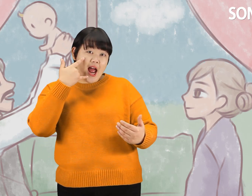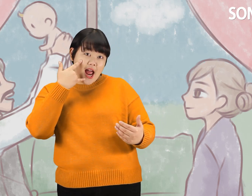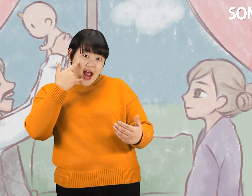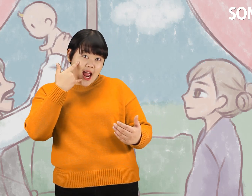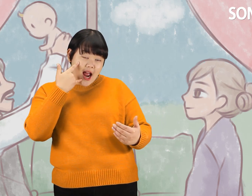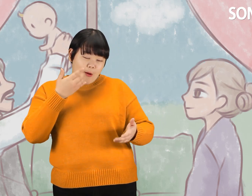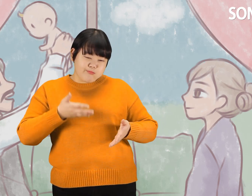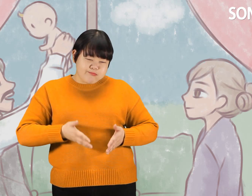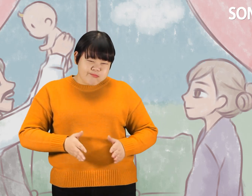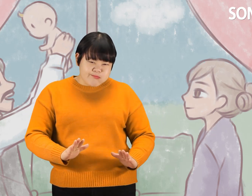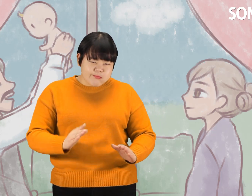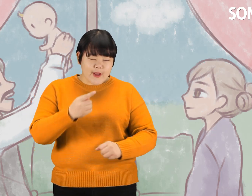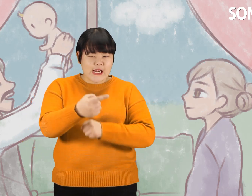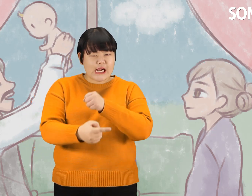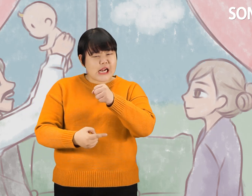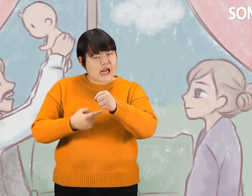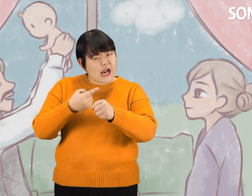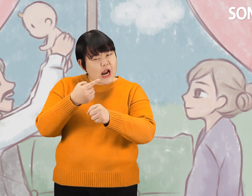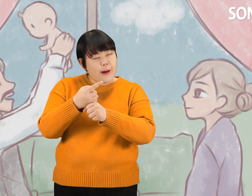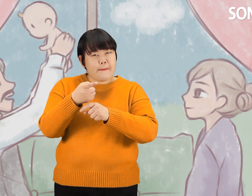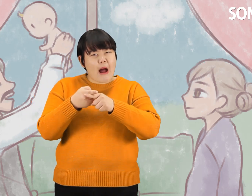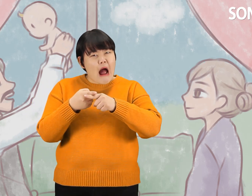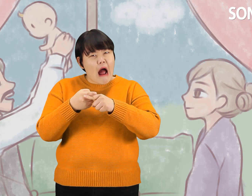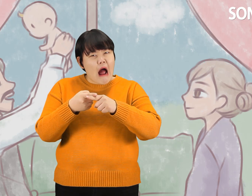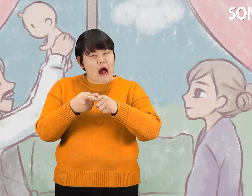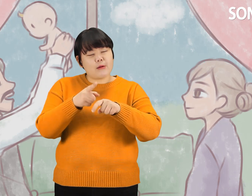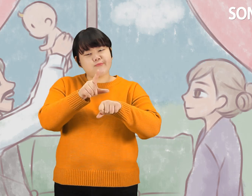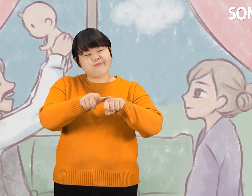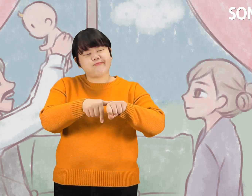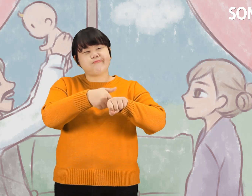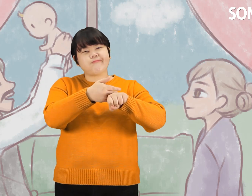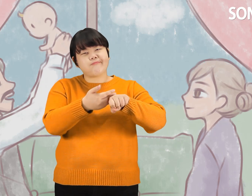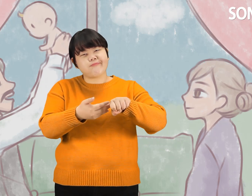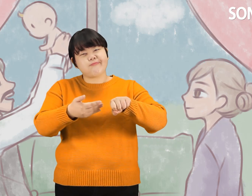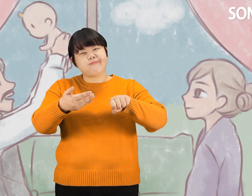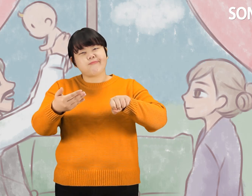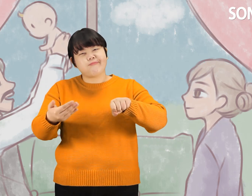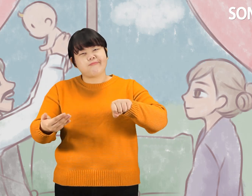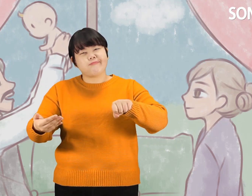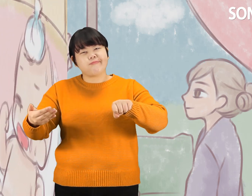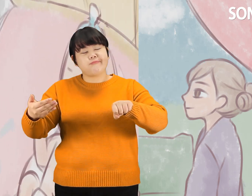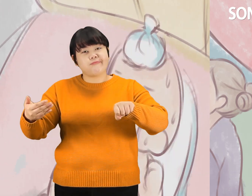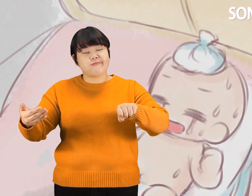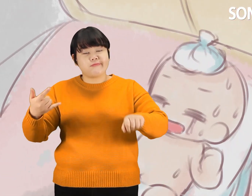ヘレンが生まれてから1年半が経ったある日でした。